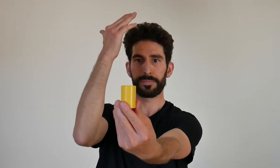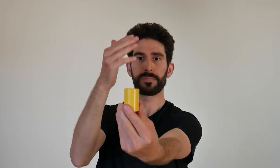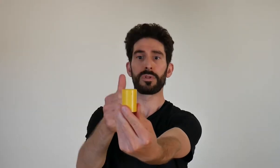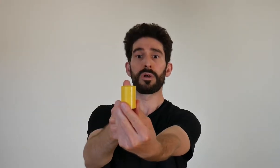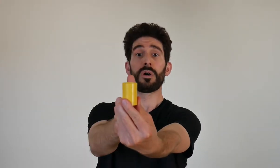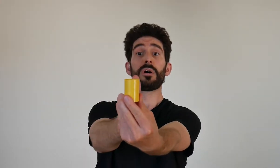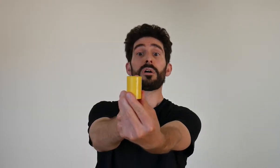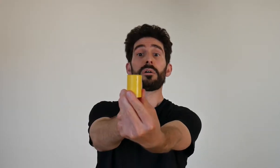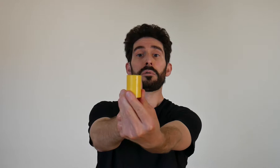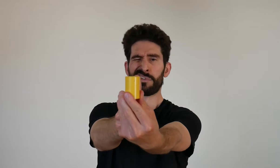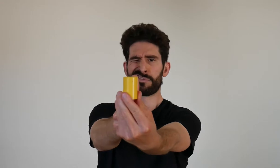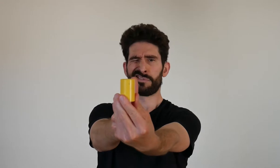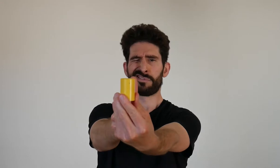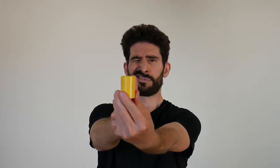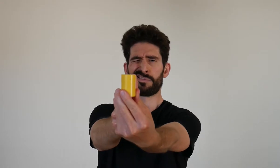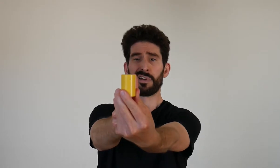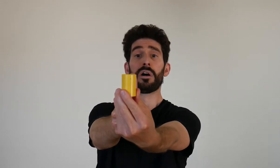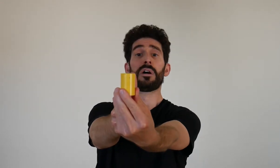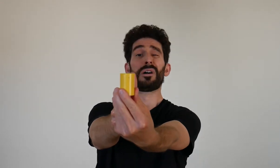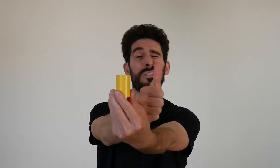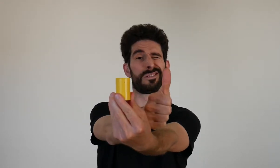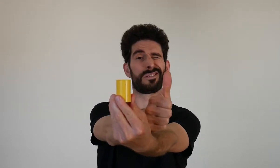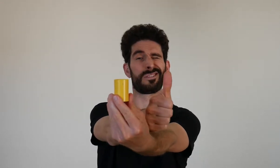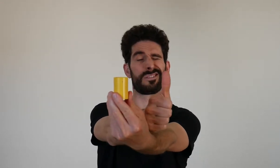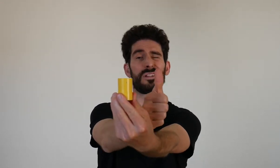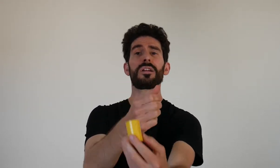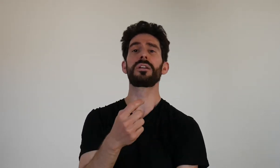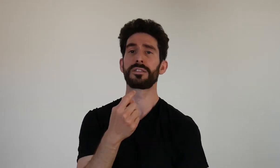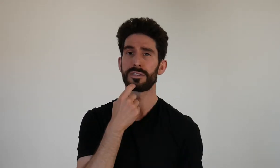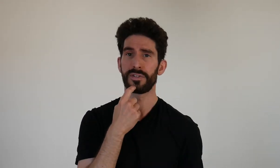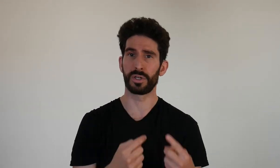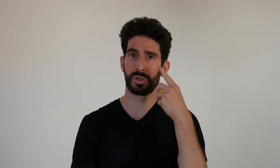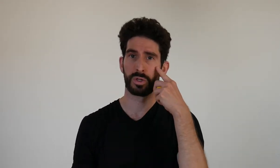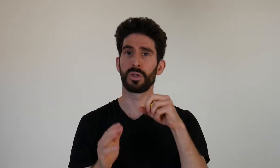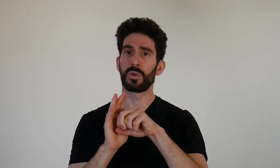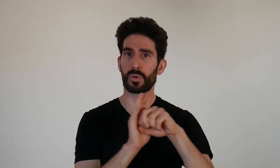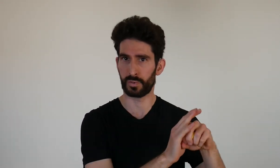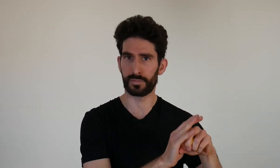Si oeil droit fermé, pouce sur objet et que oeil gauche fermé, pouce à côté alors tu es gaucher de l'oeil.